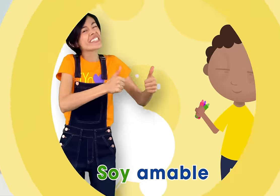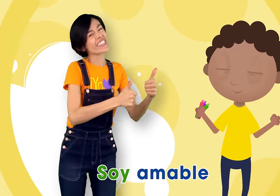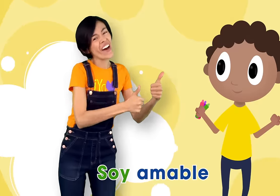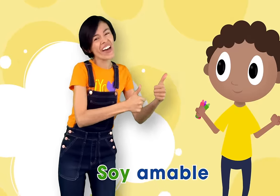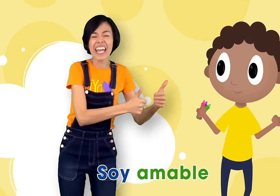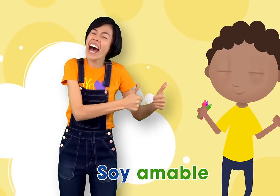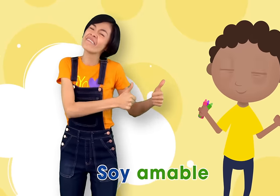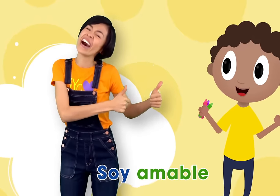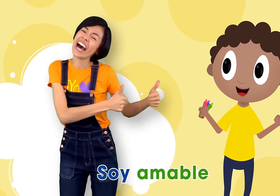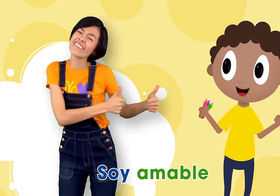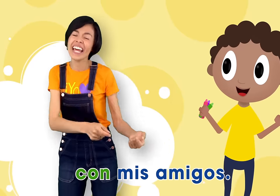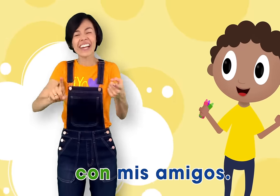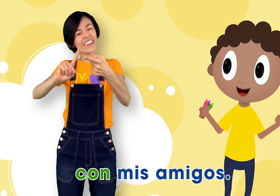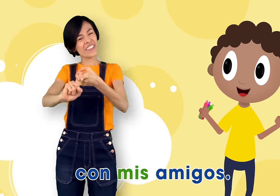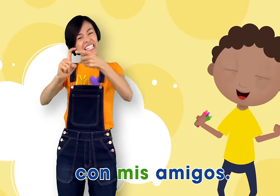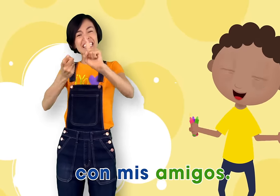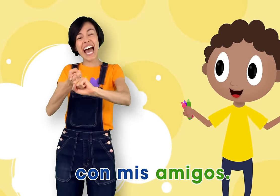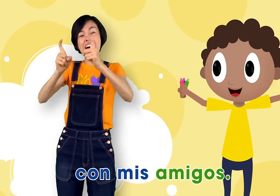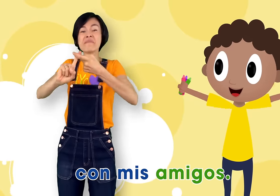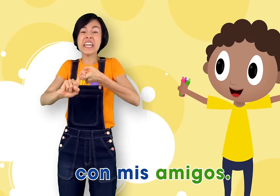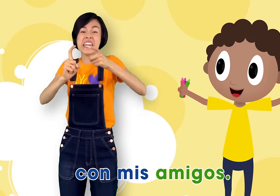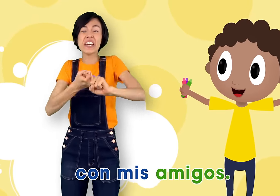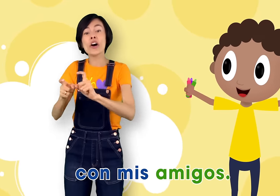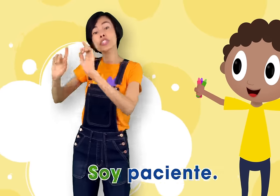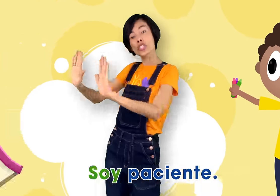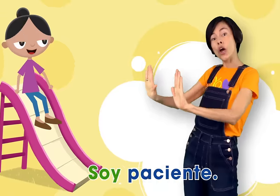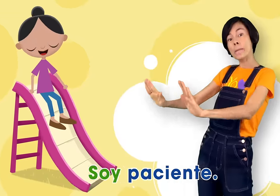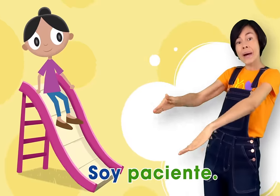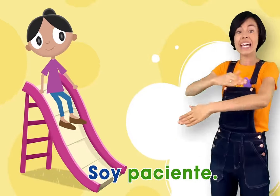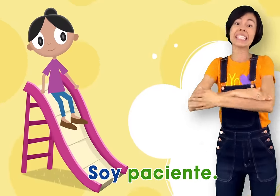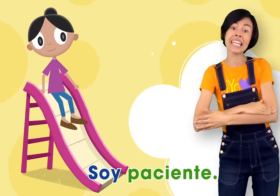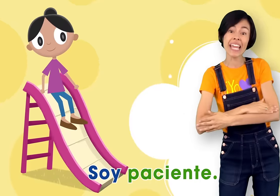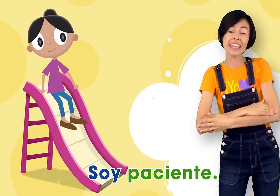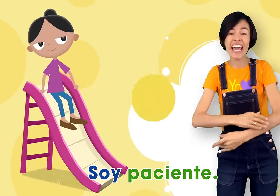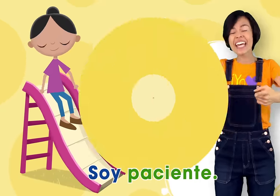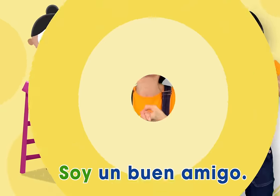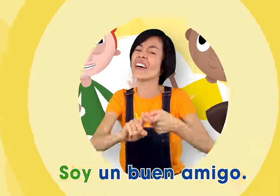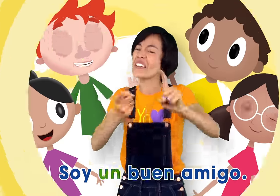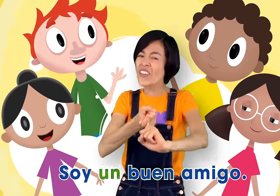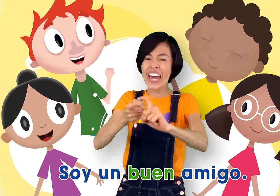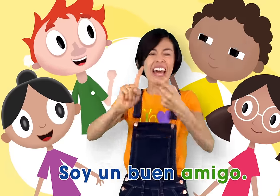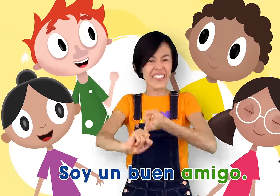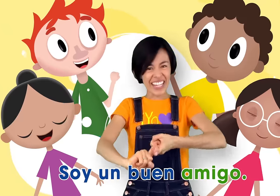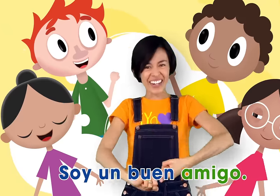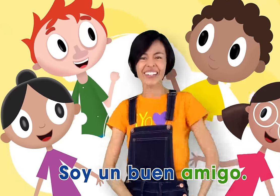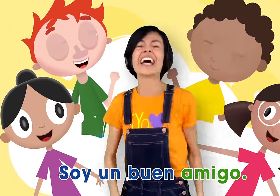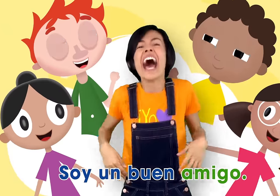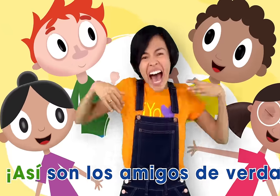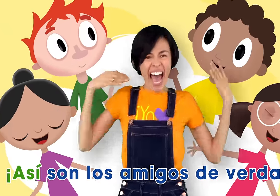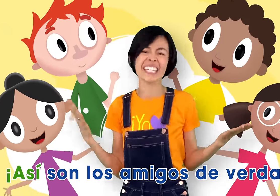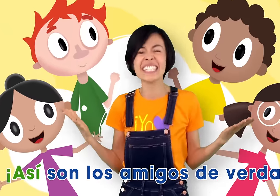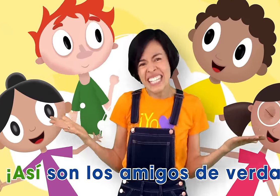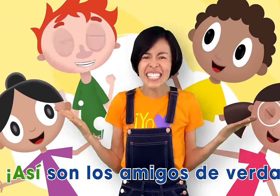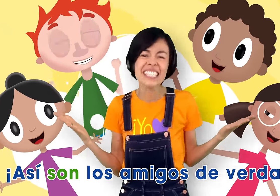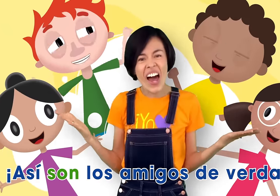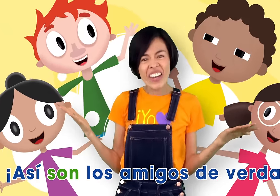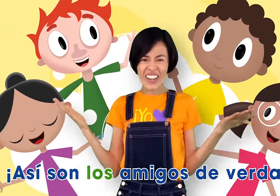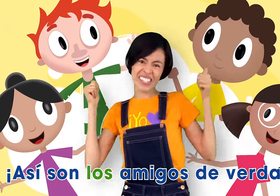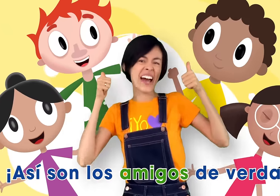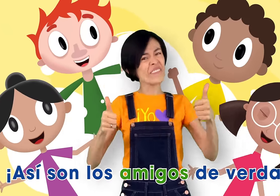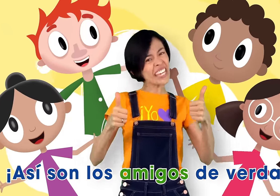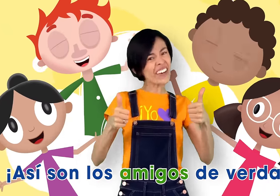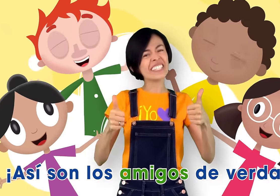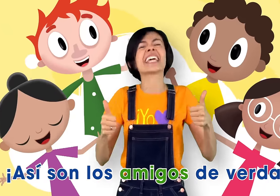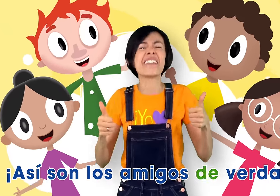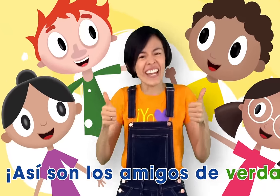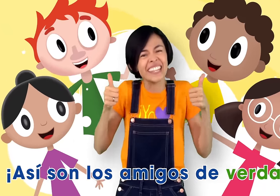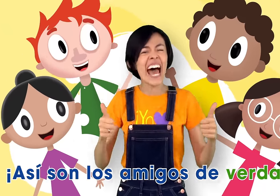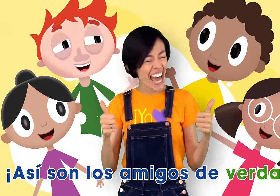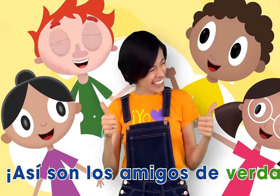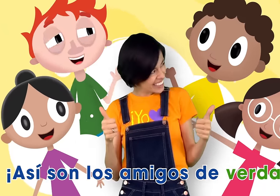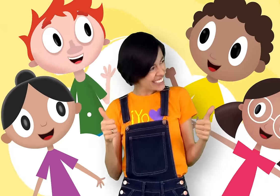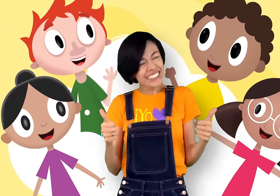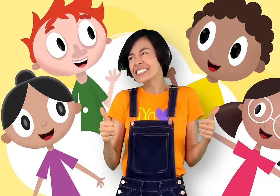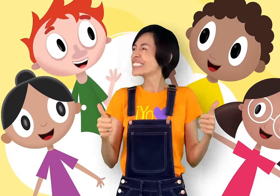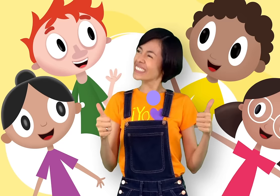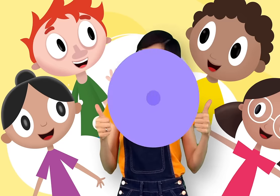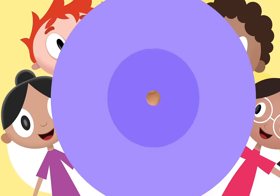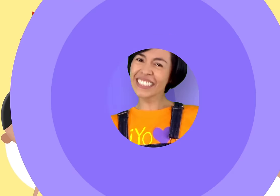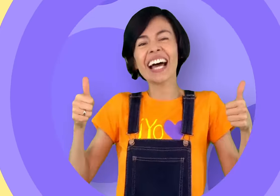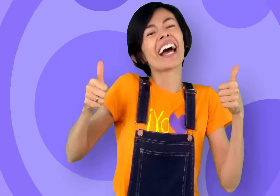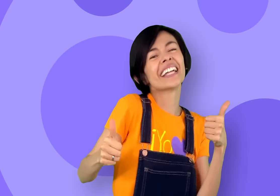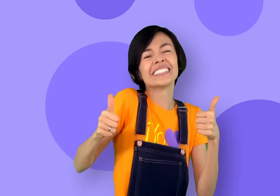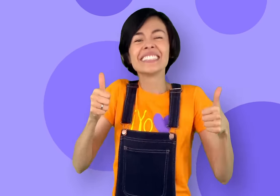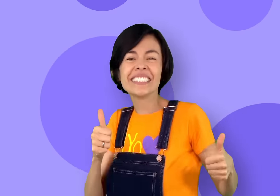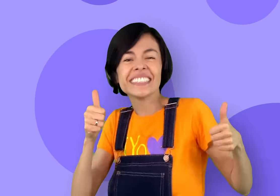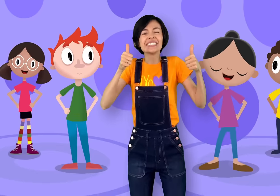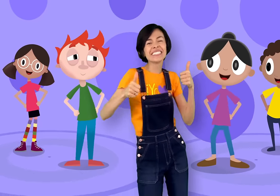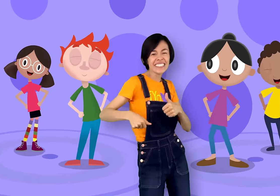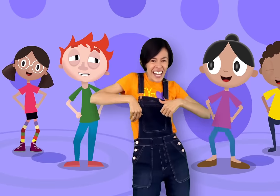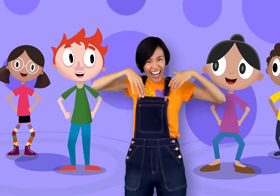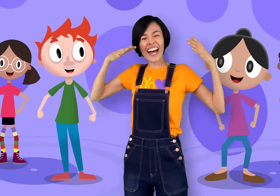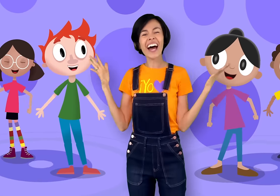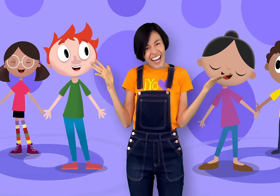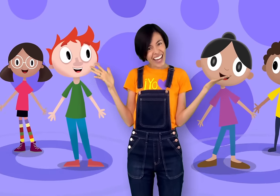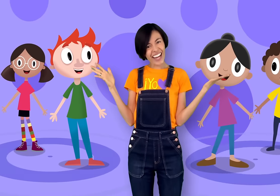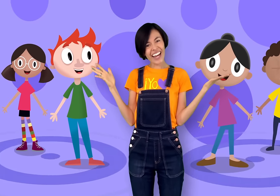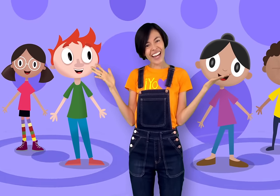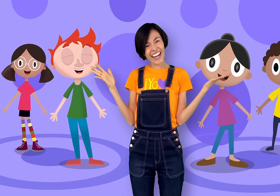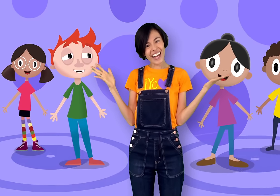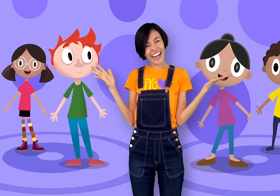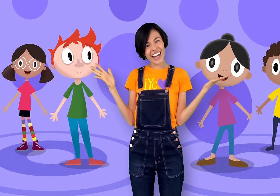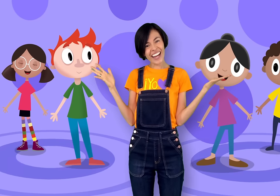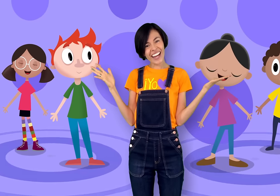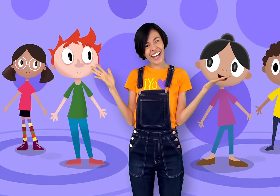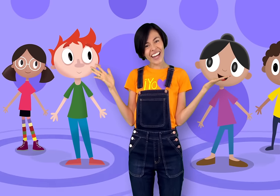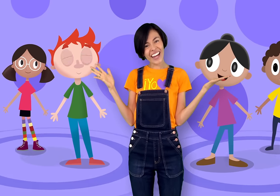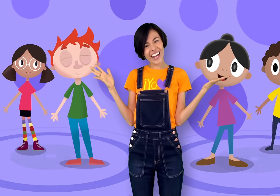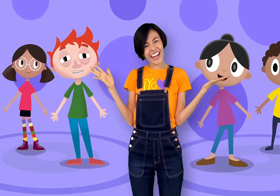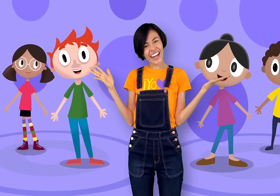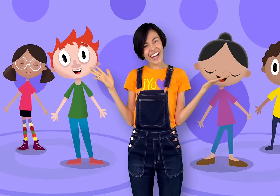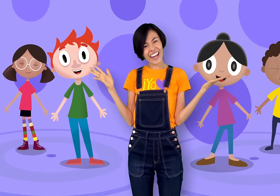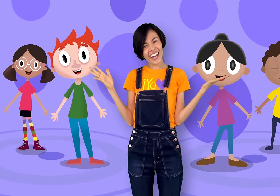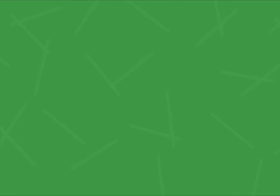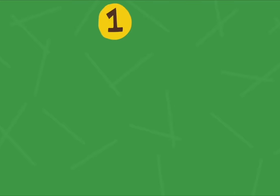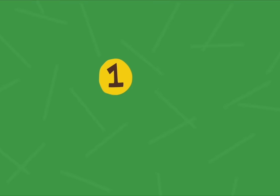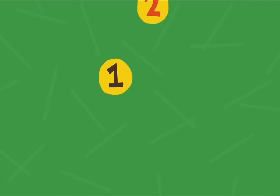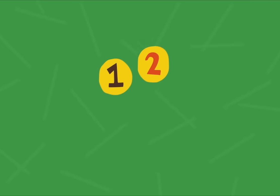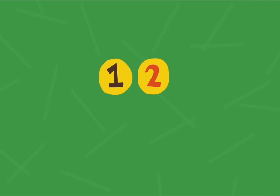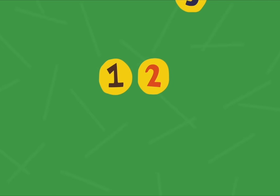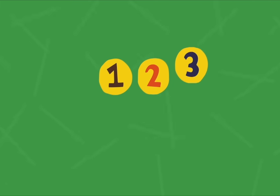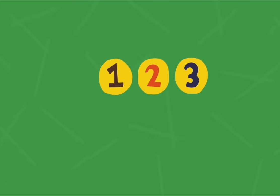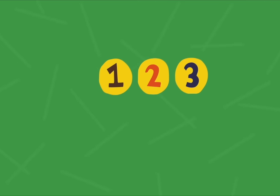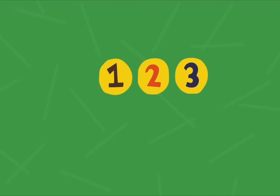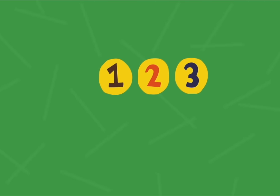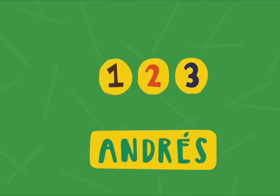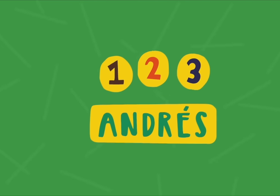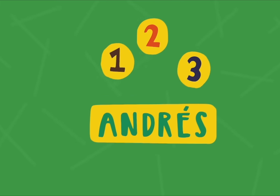¡Así son los amigos de verdad!